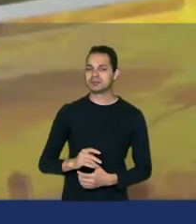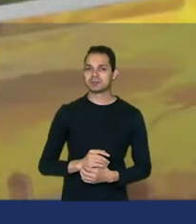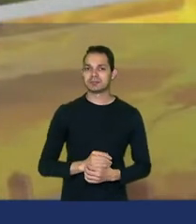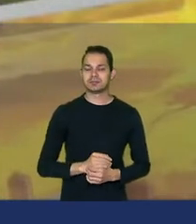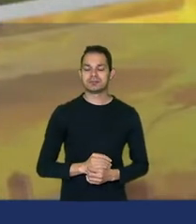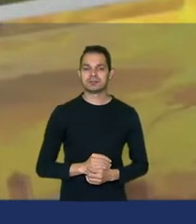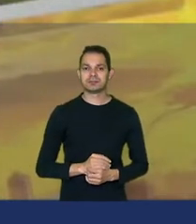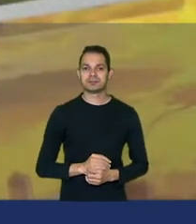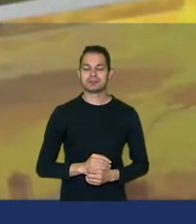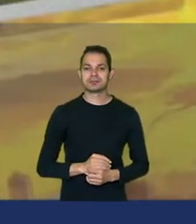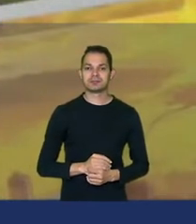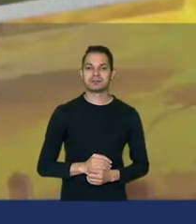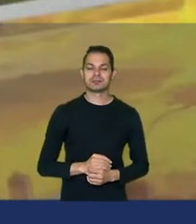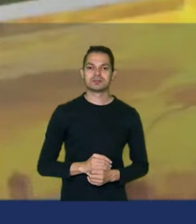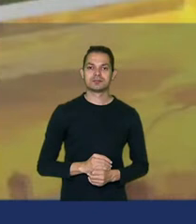SENHOR PRESIDENTE , CHEGA DE